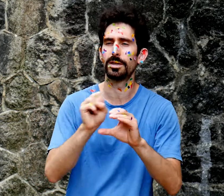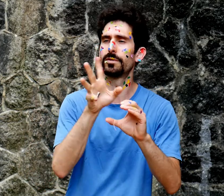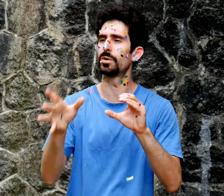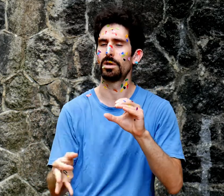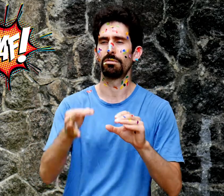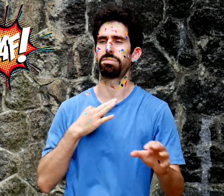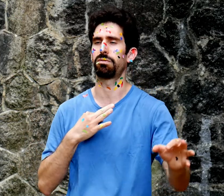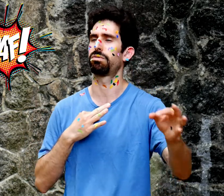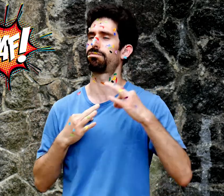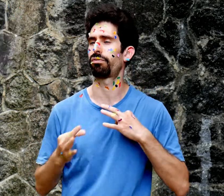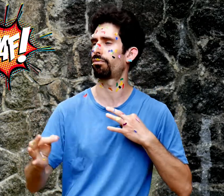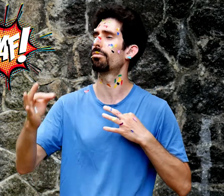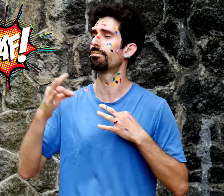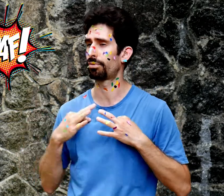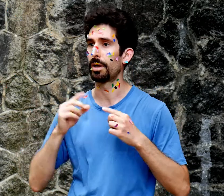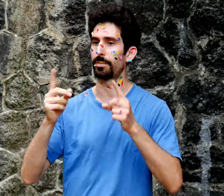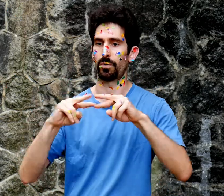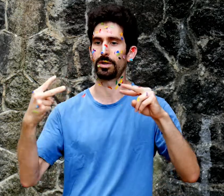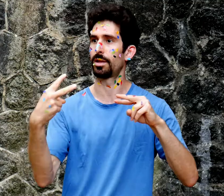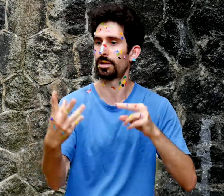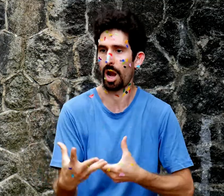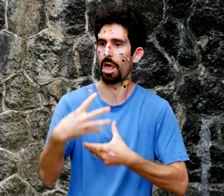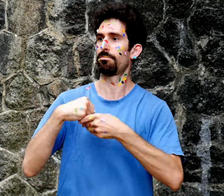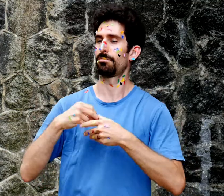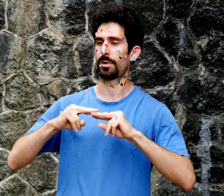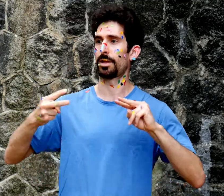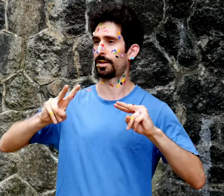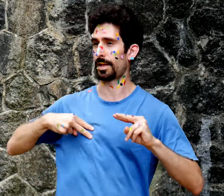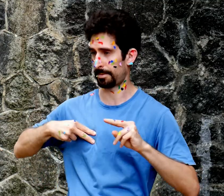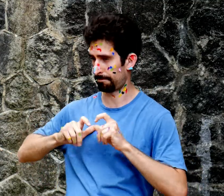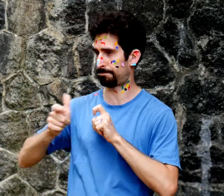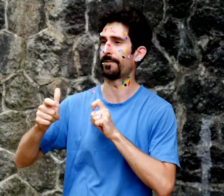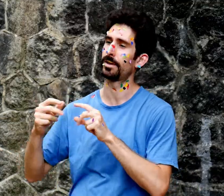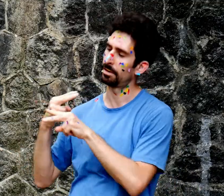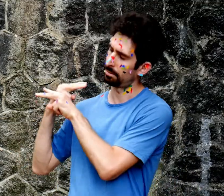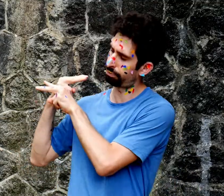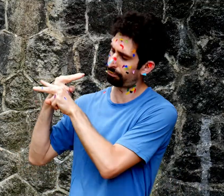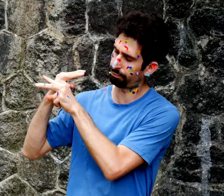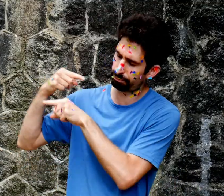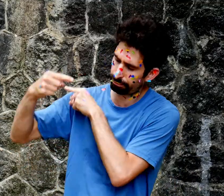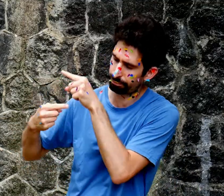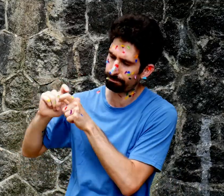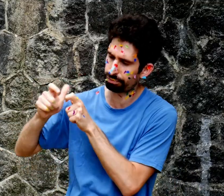de nombreux virus nous infectent. Certains nous laissent un bout de leur ADN en nous et ces fragments sont transmis